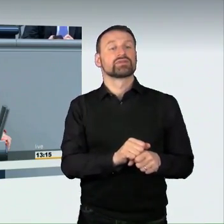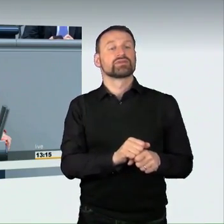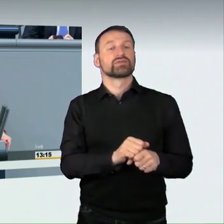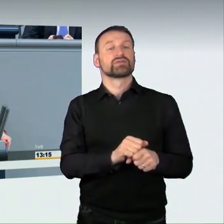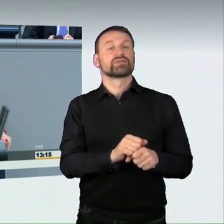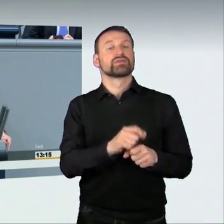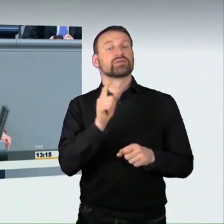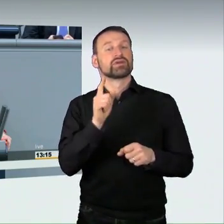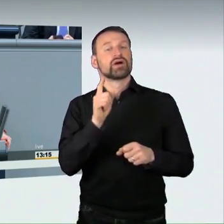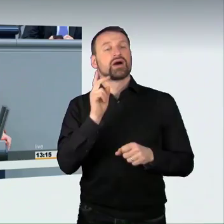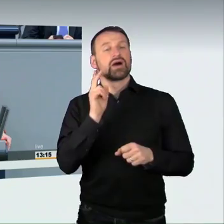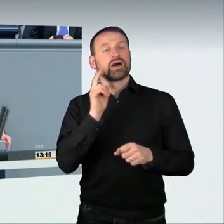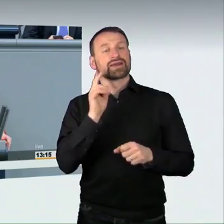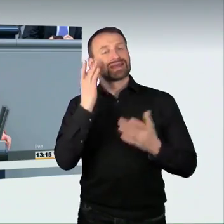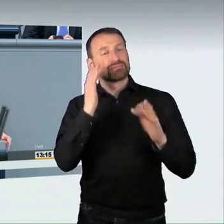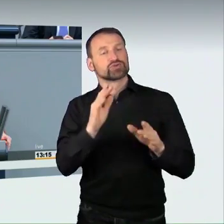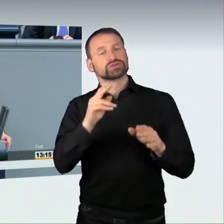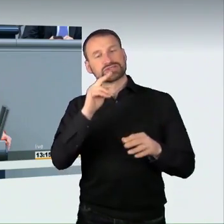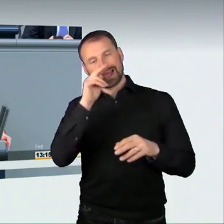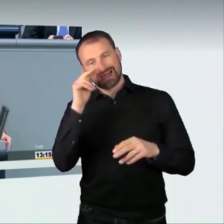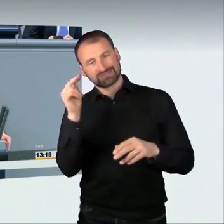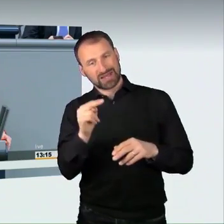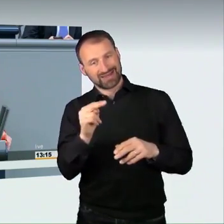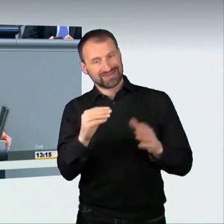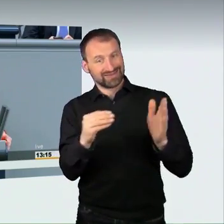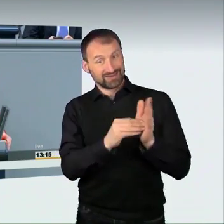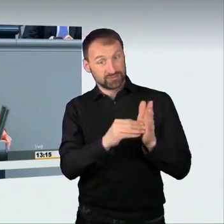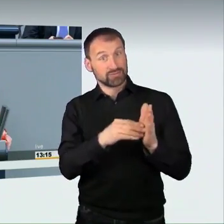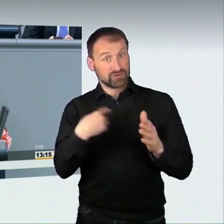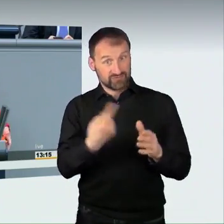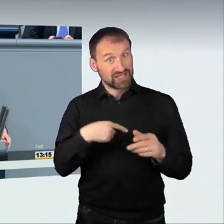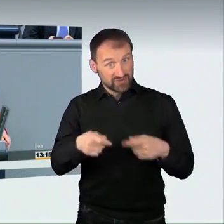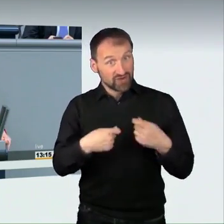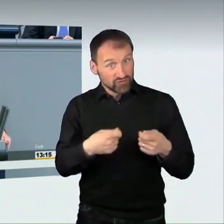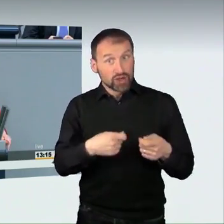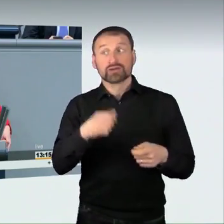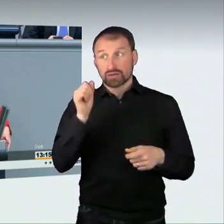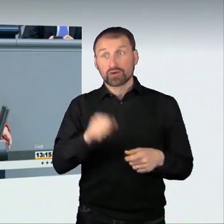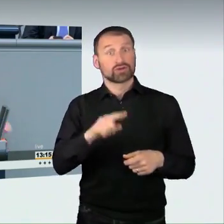mit der die Umwandlung von Miet- in Eigentumswohnungen unter Genehmigungsvorbehalt gestellt wird, auch ein wichtiger Aspekt. Dies würde uns in Frankfurt helfen. Sie werden sich nicht wundern: